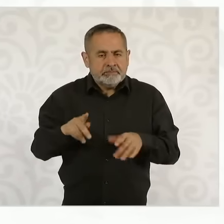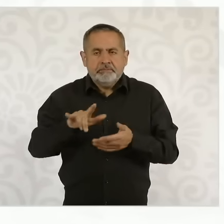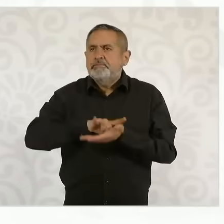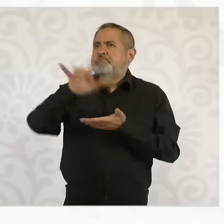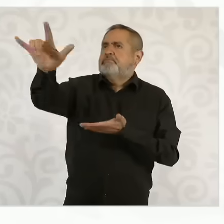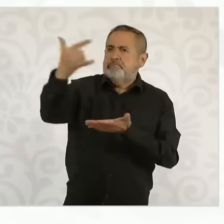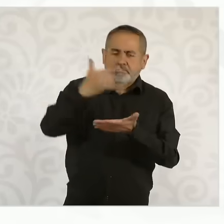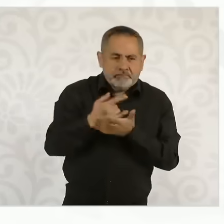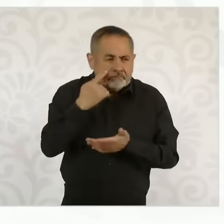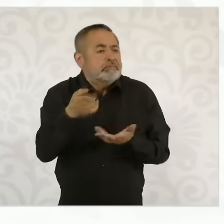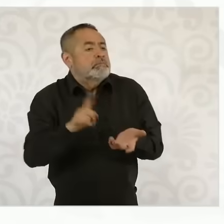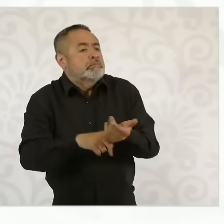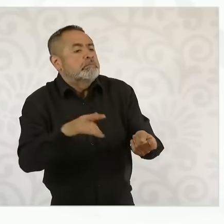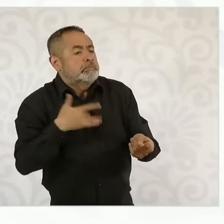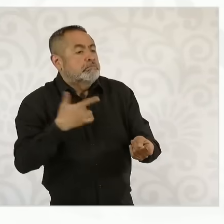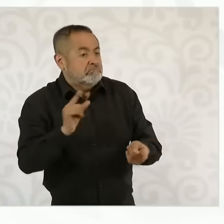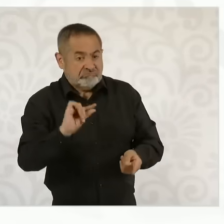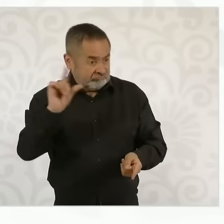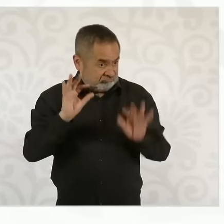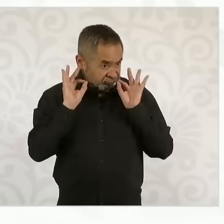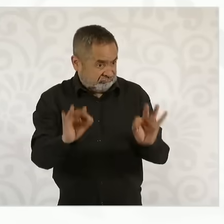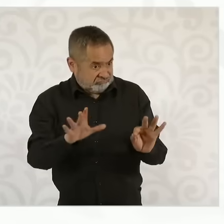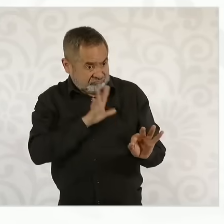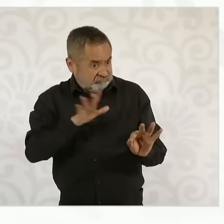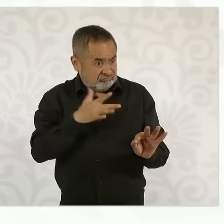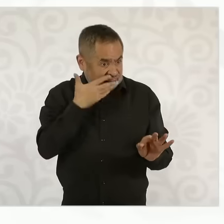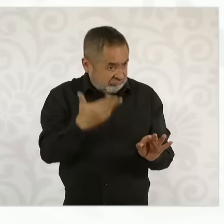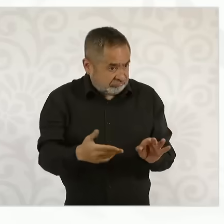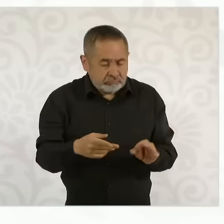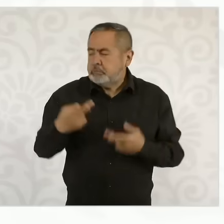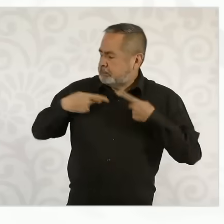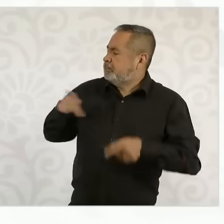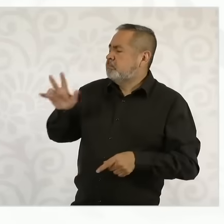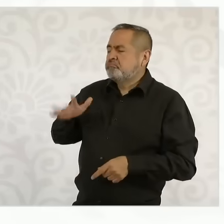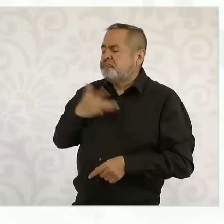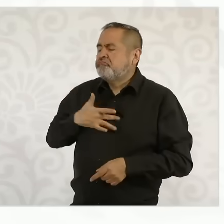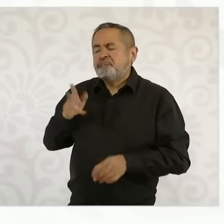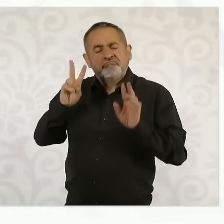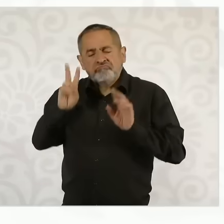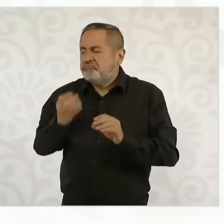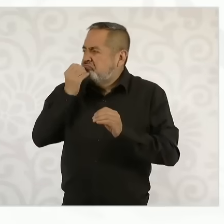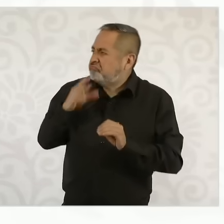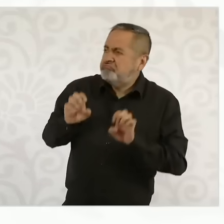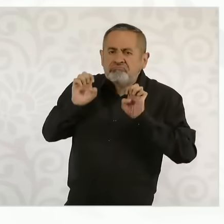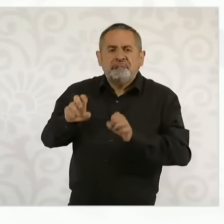de mantener la calidad del servicio y expresado por nuestros pasajeros usuarios. Hemos logrado